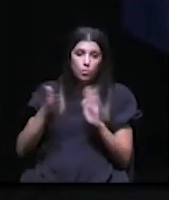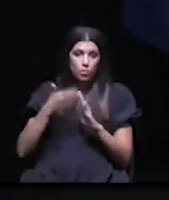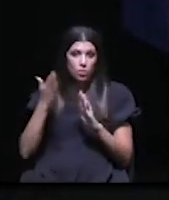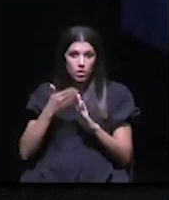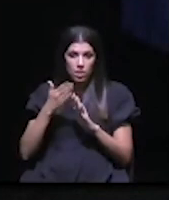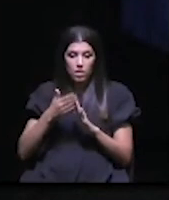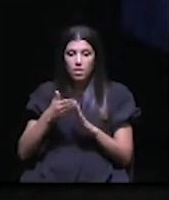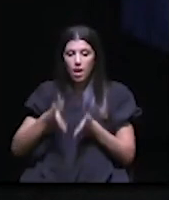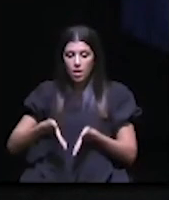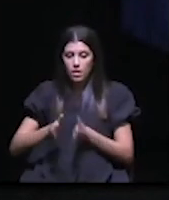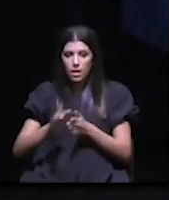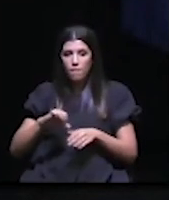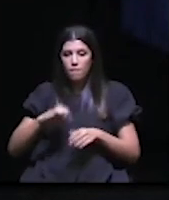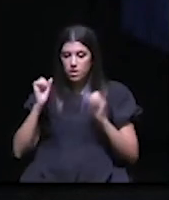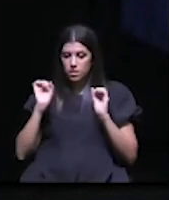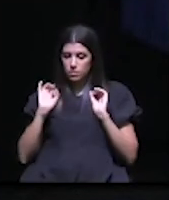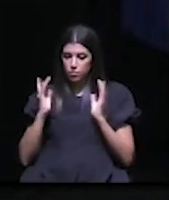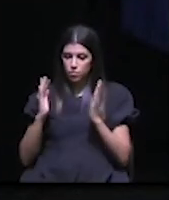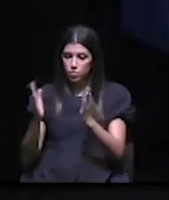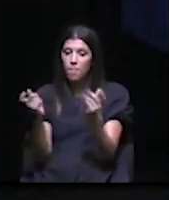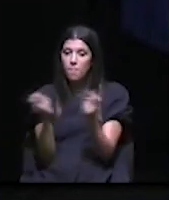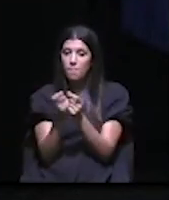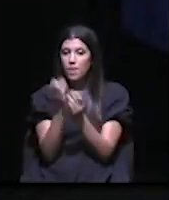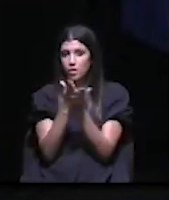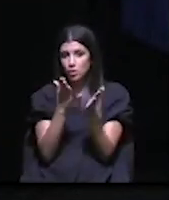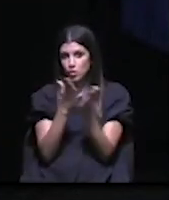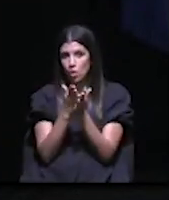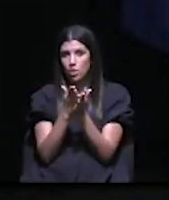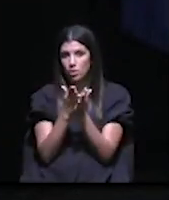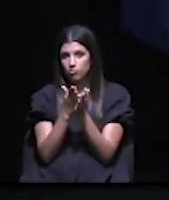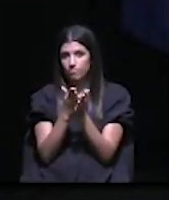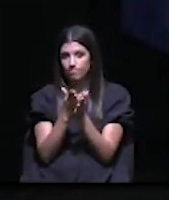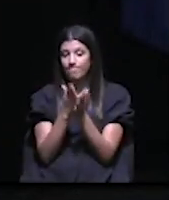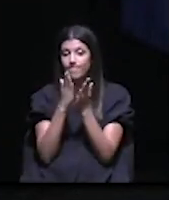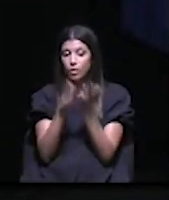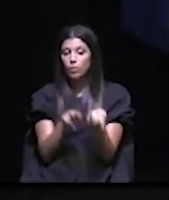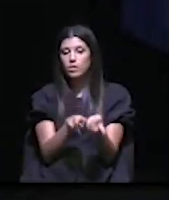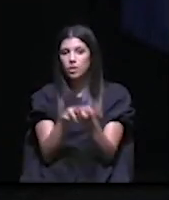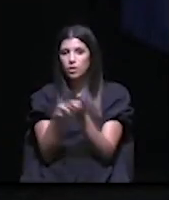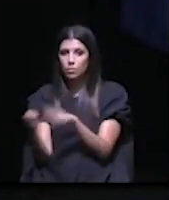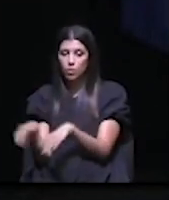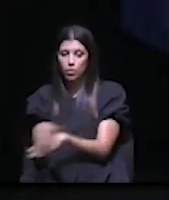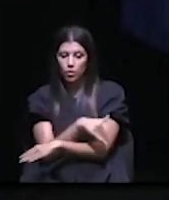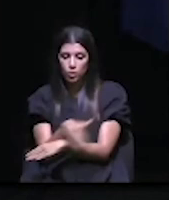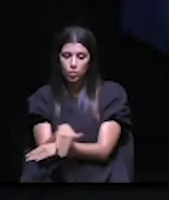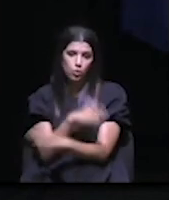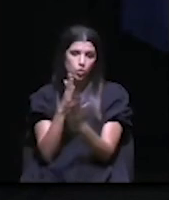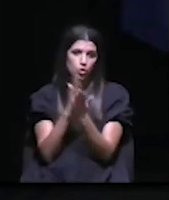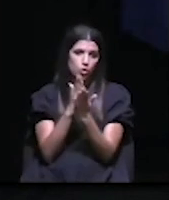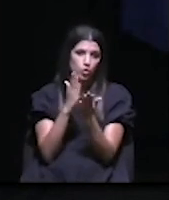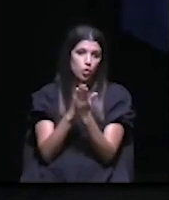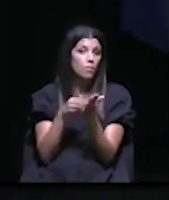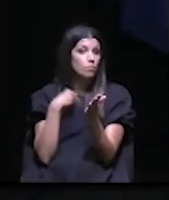deve ser sempre para junto a escolas e outros equipamentos. A transformação das ruas das escolas, tem sido uma prioridade em Barcelona,